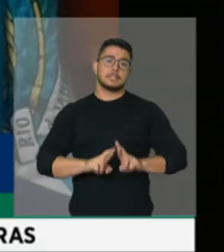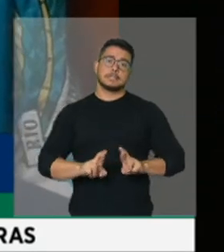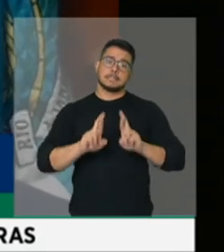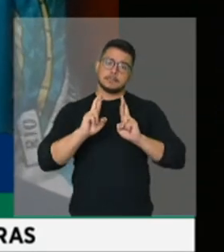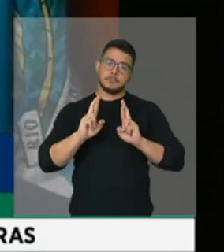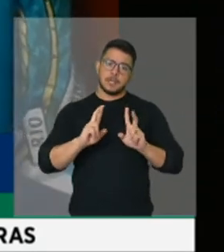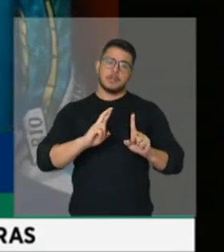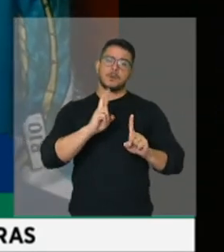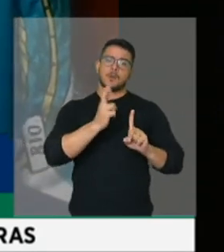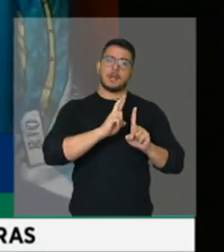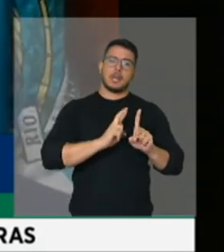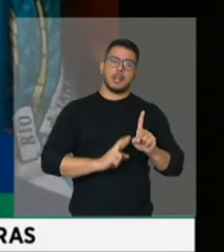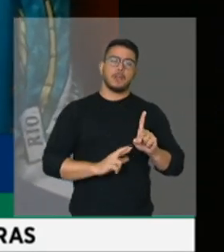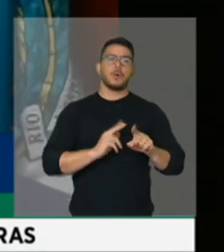ATÉ QUE ESSA MP CADUQUE. QUEREMOS APROVAR A MP MAS O